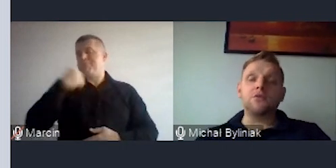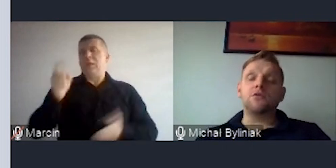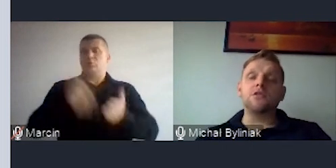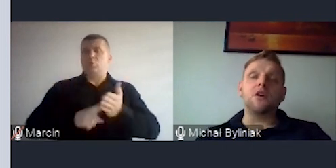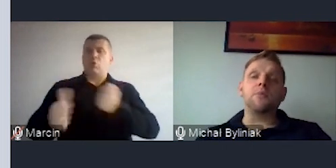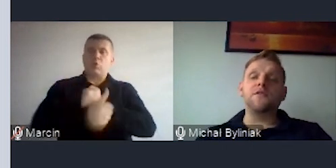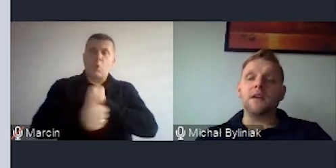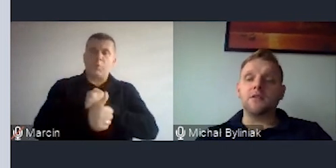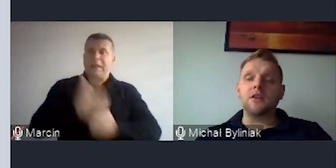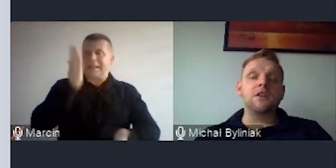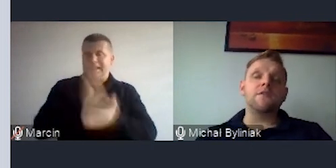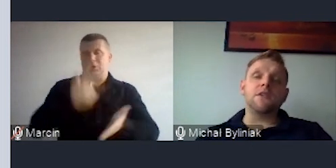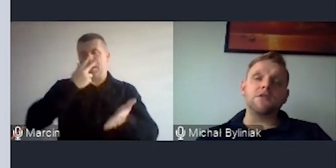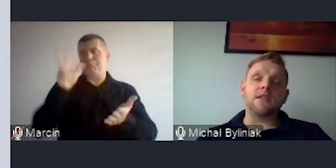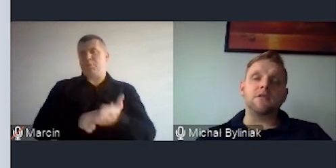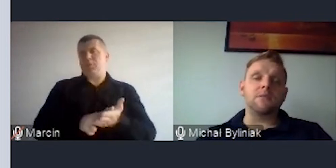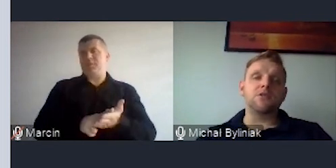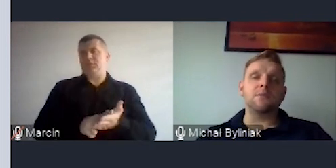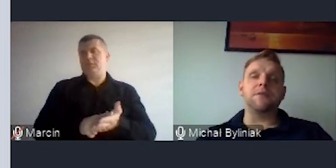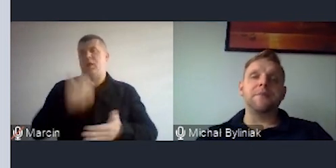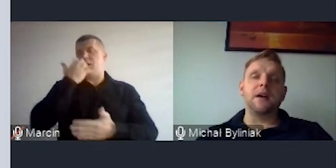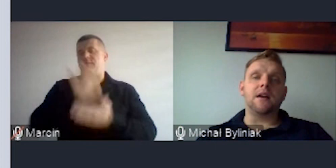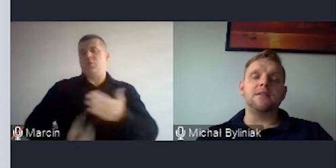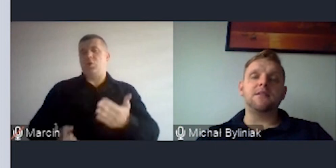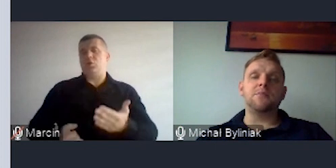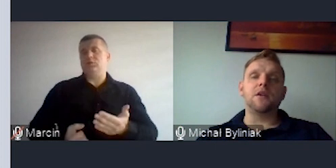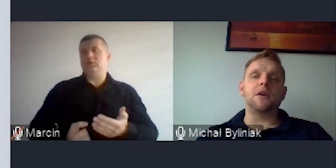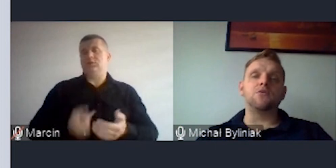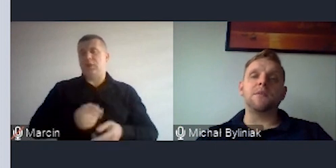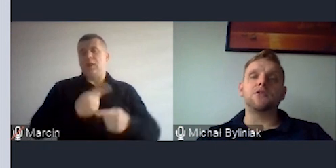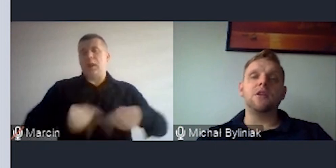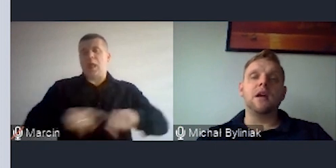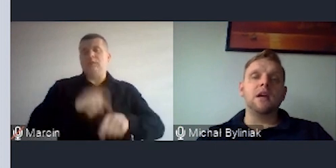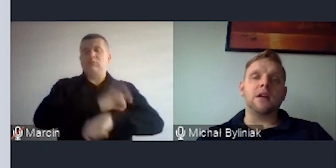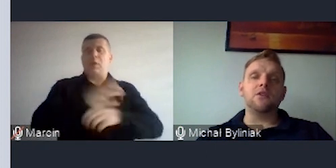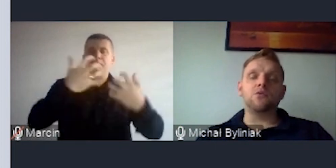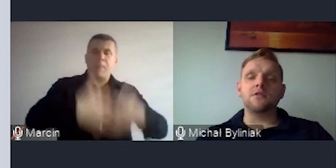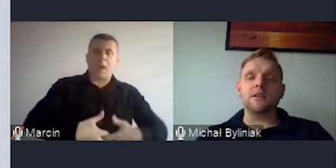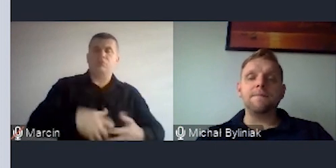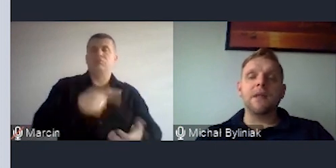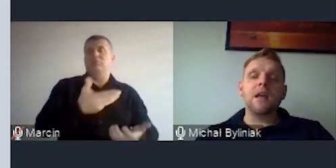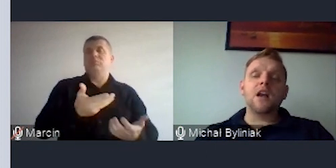że wykorzystano na potrzeby realizacji w projekcie jakąś maszynę, jakieś urządzanie.